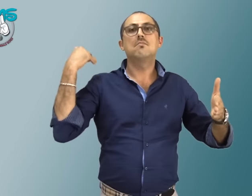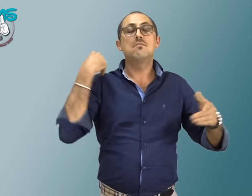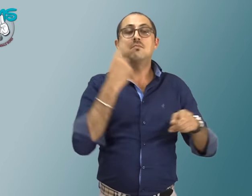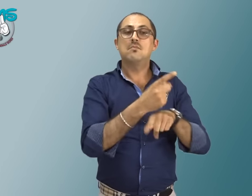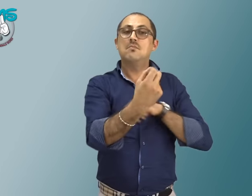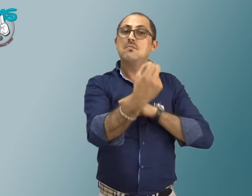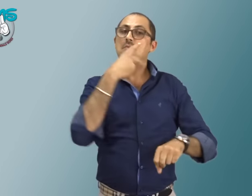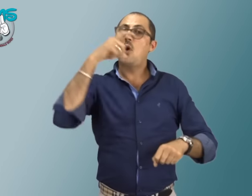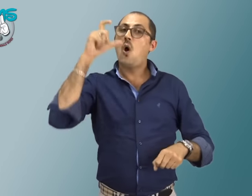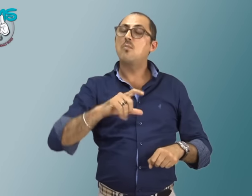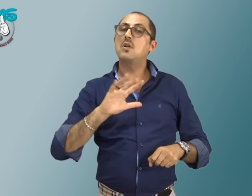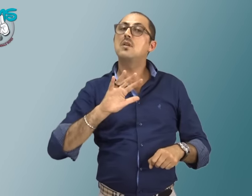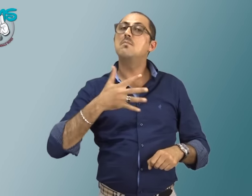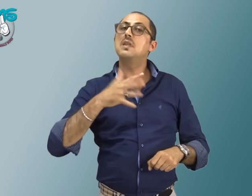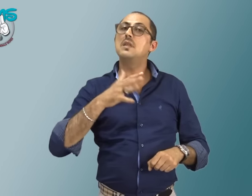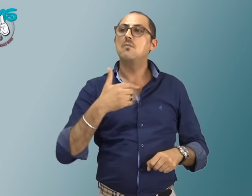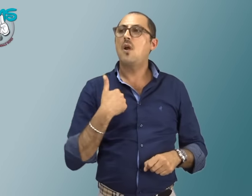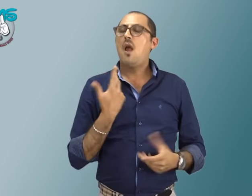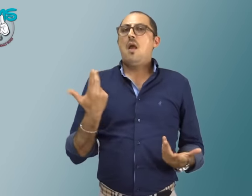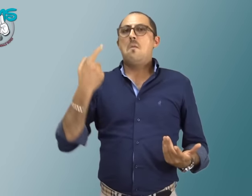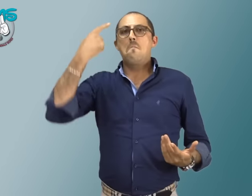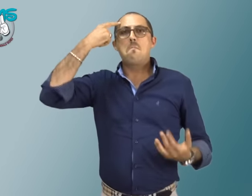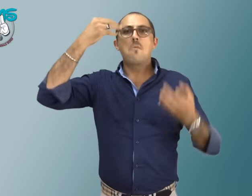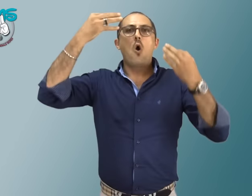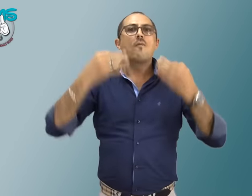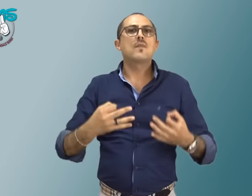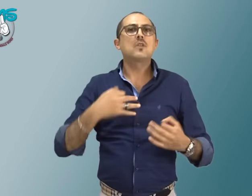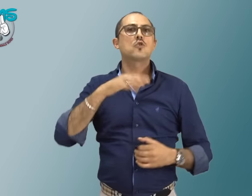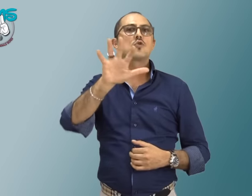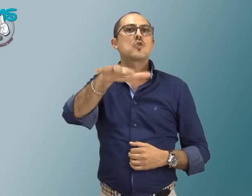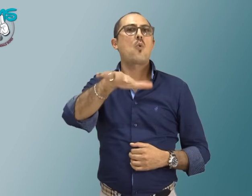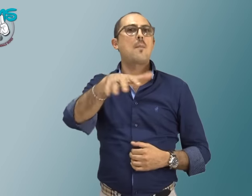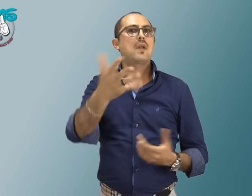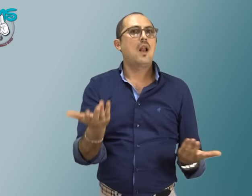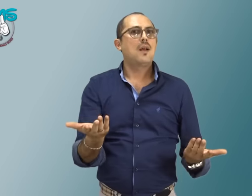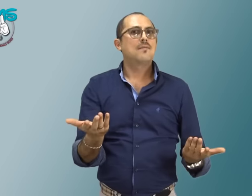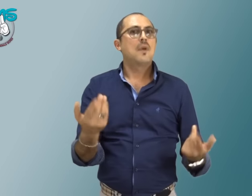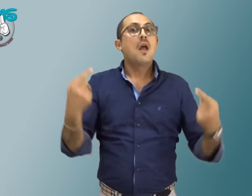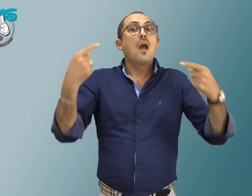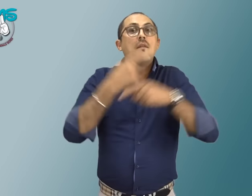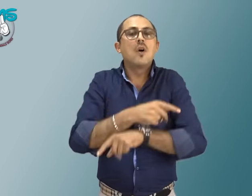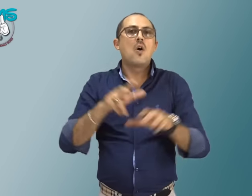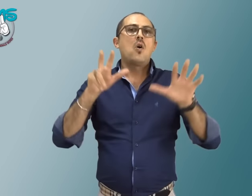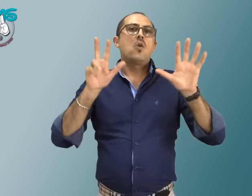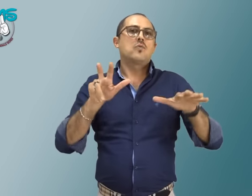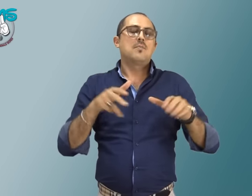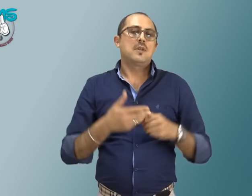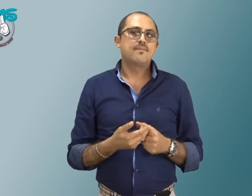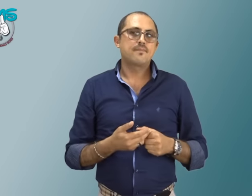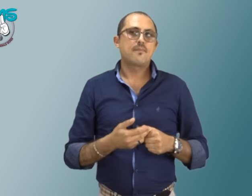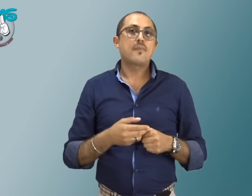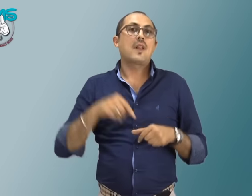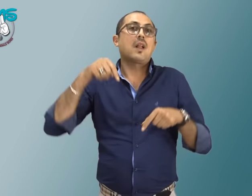mi hanno ribadito anche che dovevo avvisare la quantità dei presenti molto prima, ho risposto che essendo convinto che siano 5000 invece erano 8000.